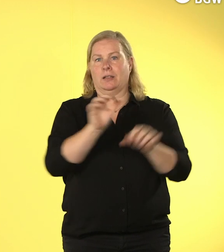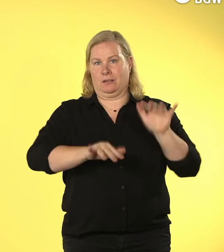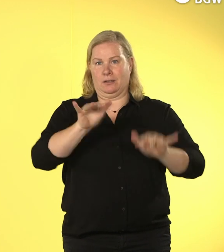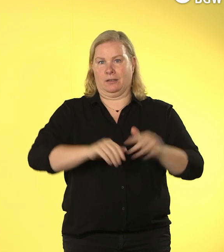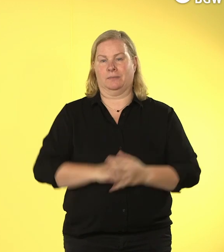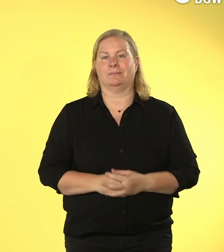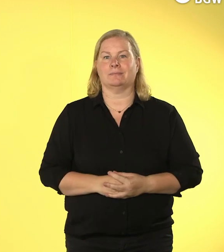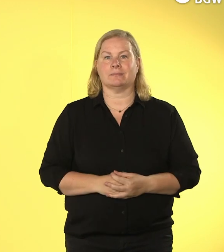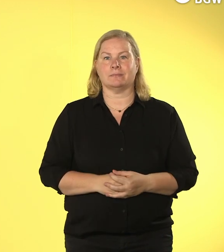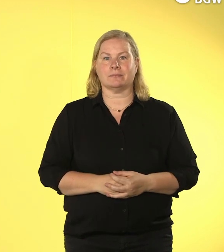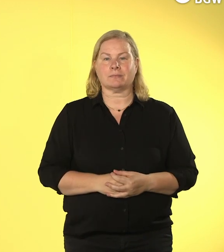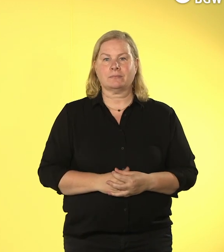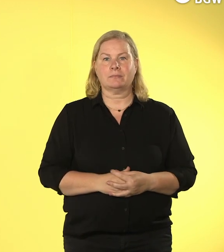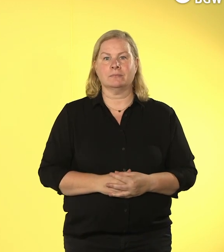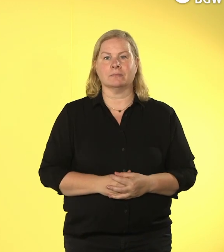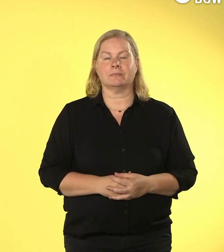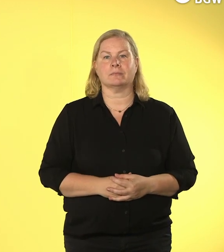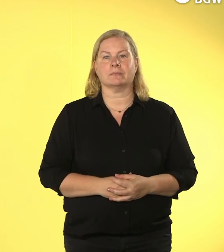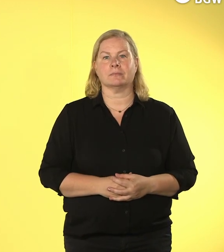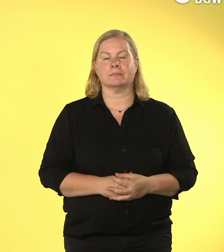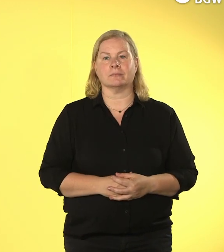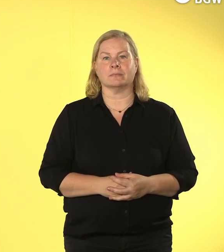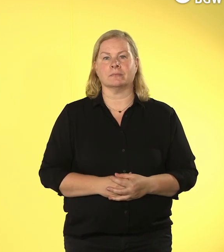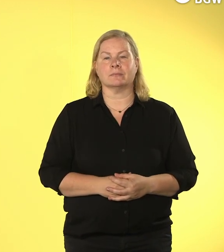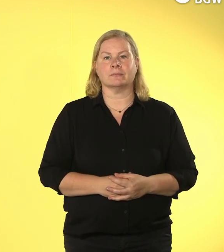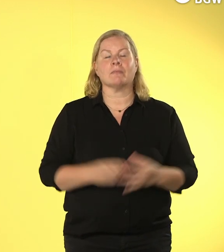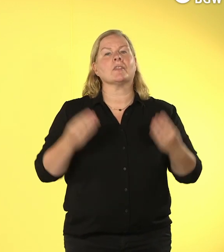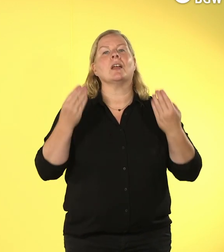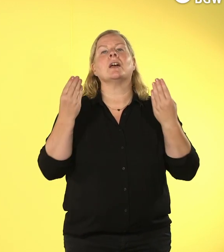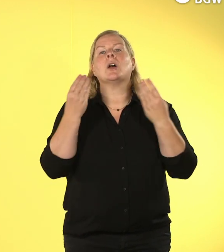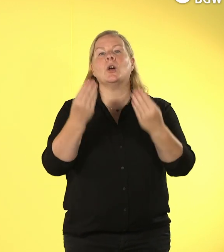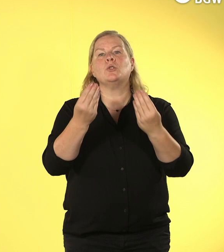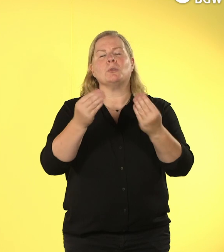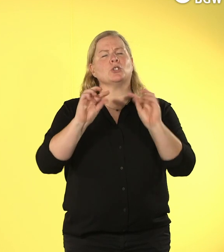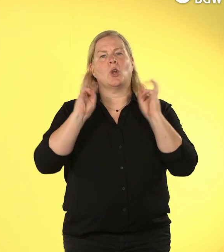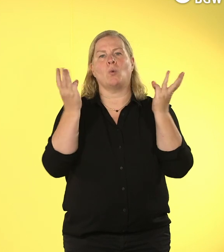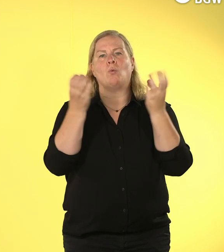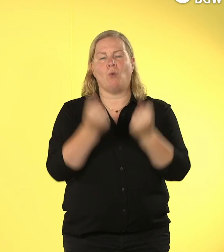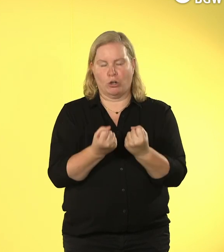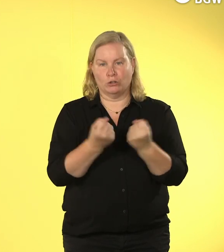Wie es immer so ist bei Workshops, das kennt ihr aus eigener Erfahrung.